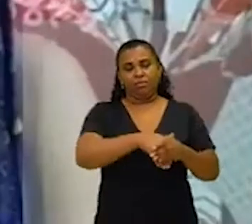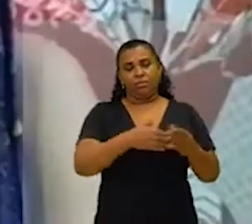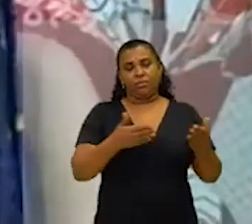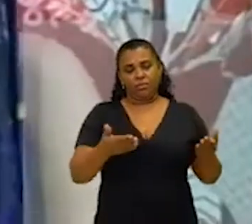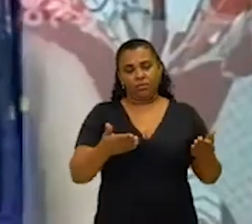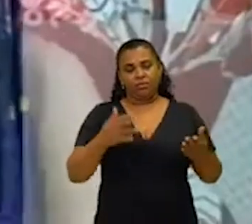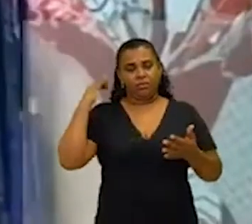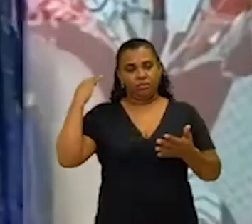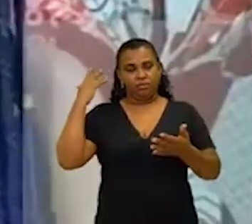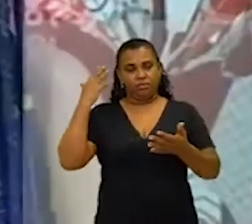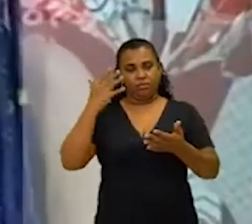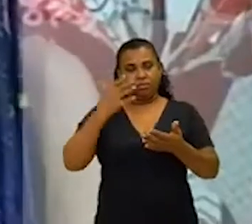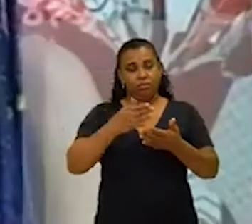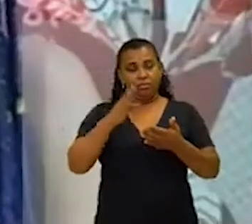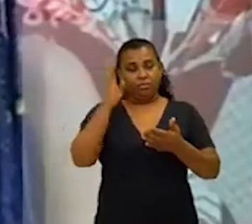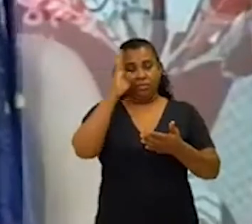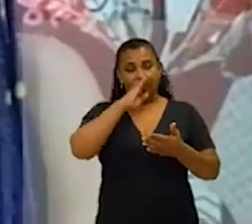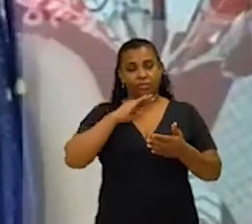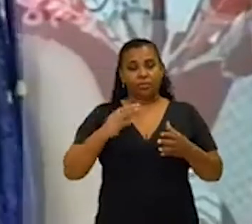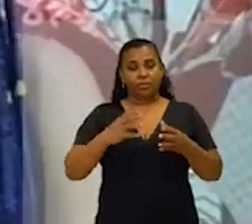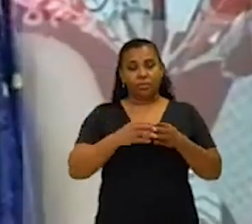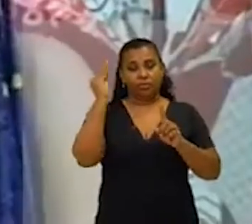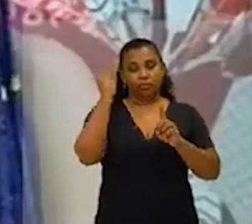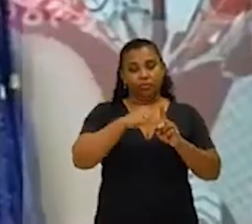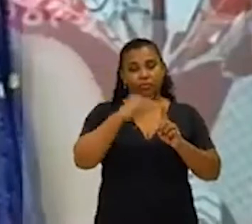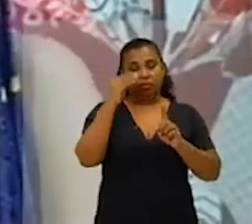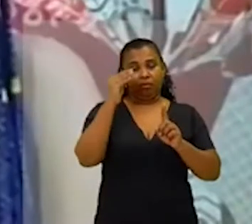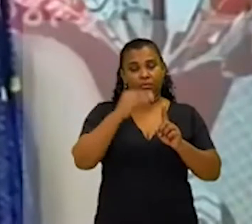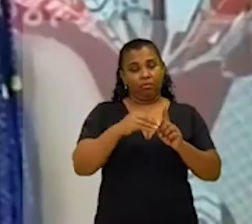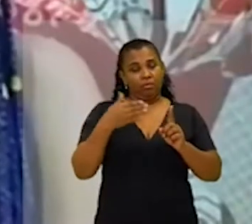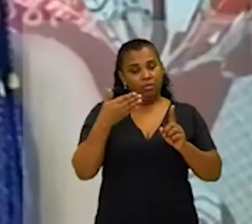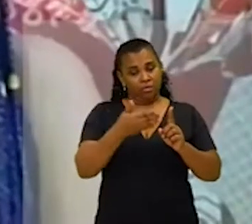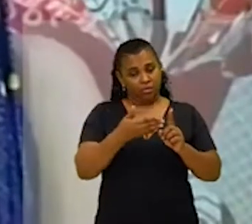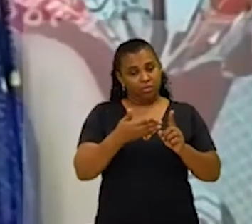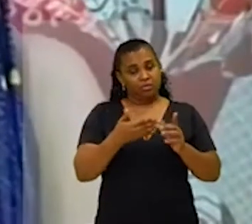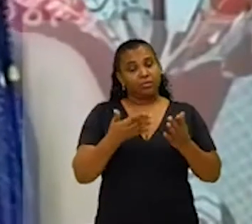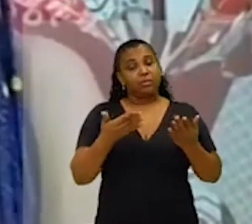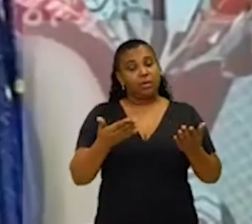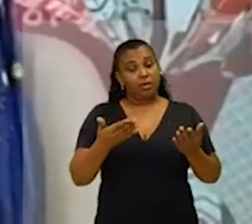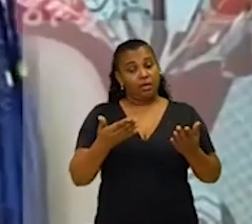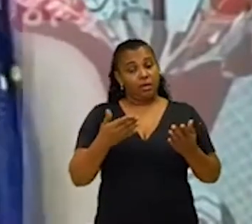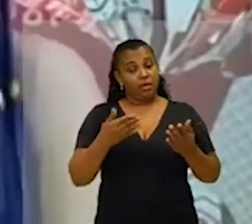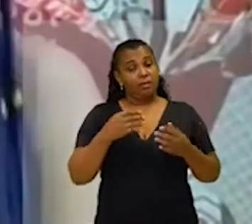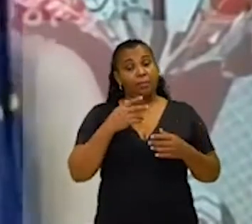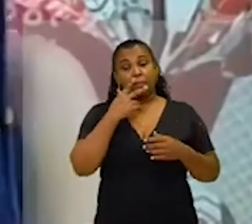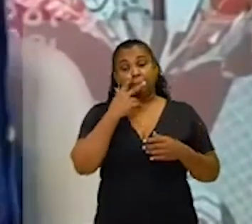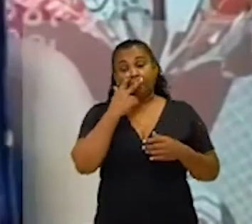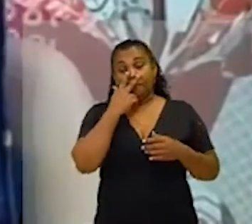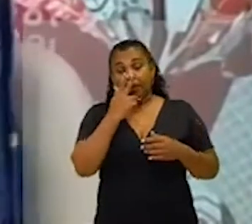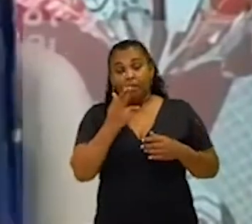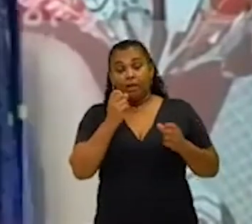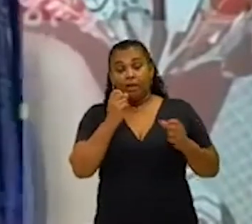no Brasil para grupos vulnerabilizados Isso é uma Isso é uma das grandes potências das candidaturas